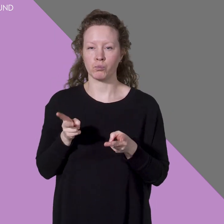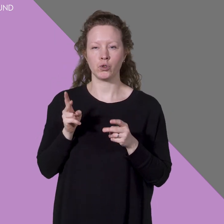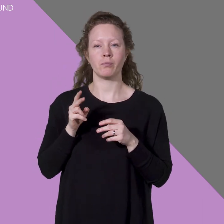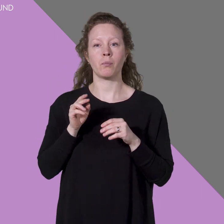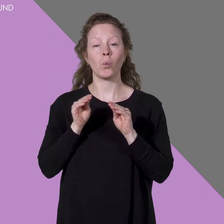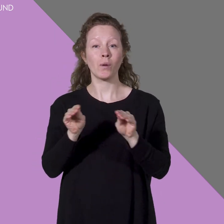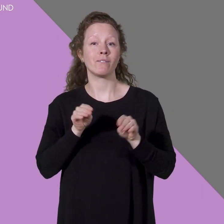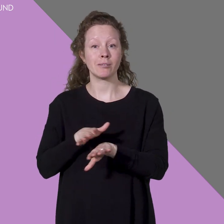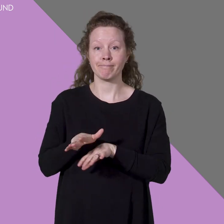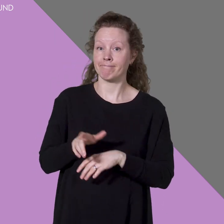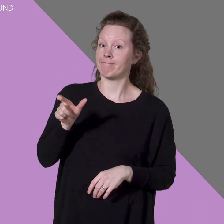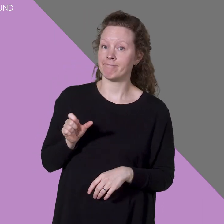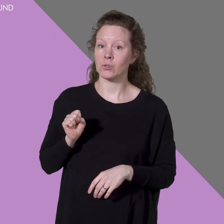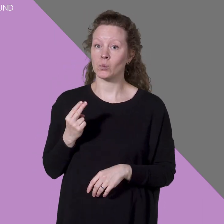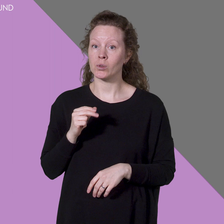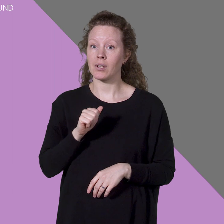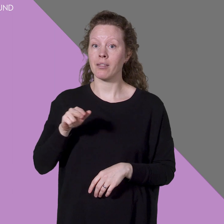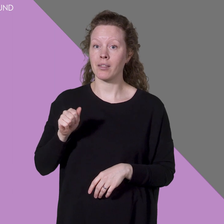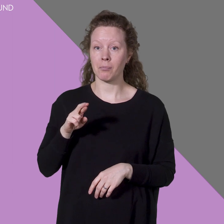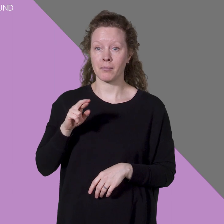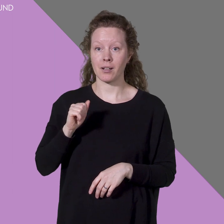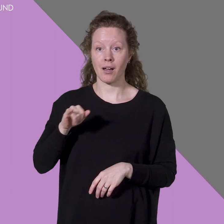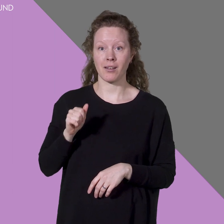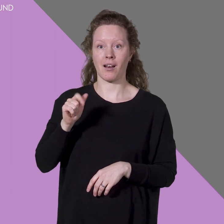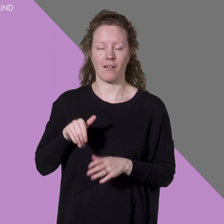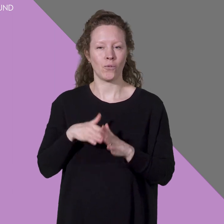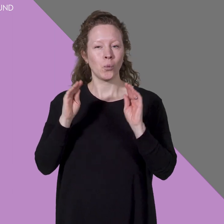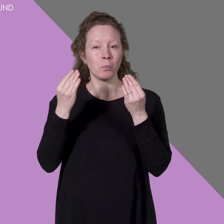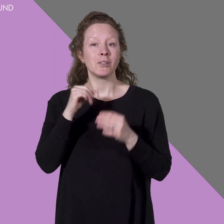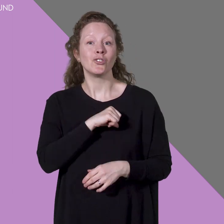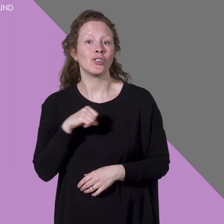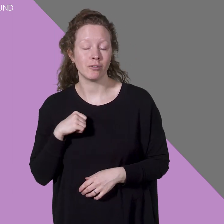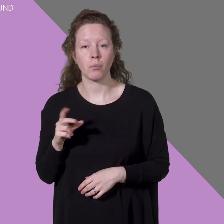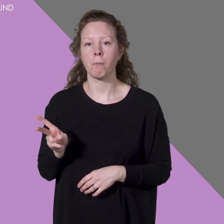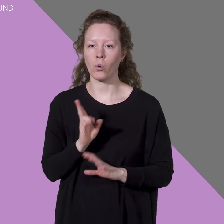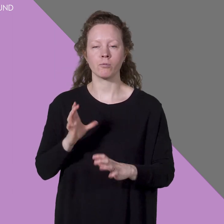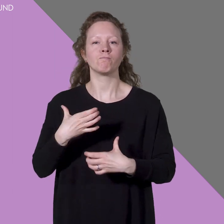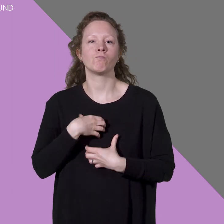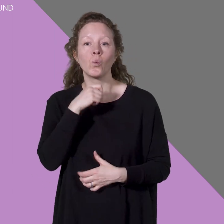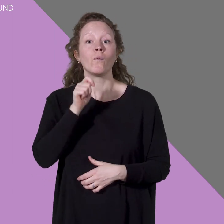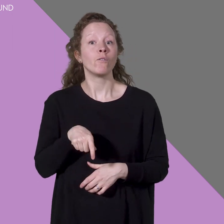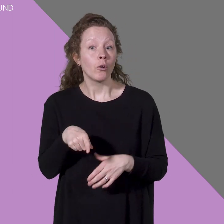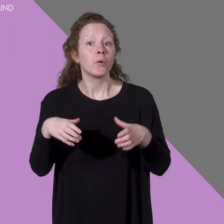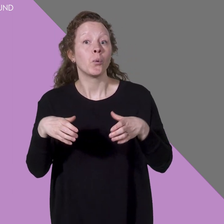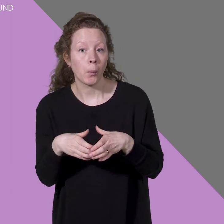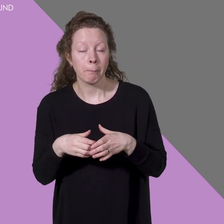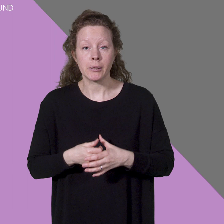och undervisningsrådet Susanna Rajala från Utbildningsstyrelsen - har kallats till ordförande för gruppen.